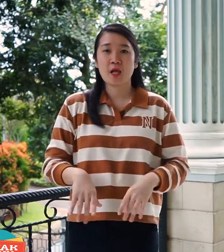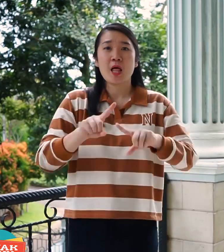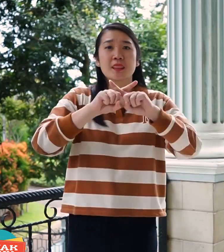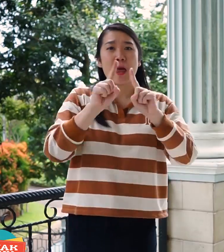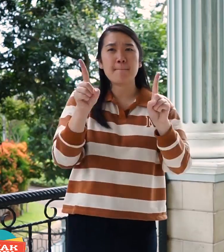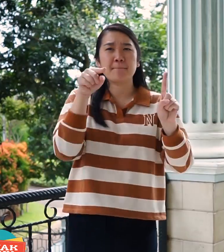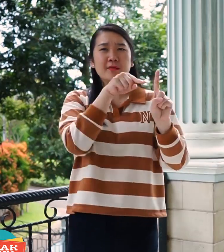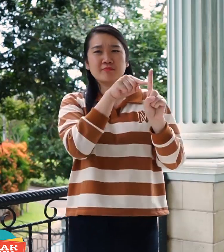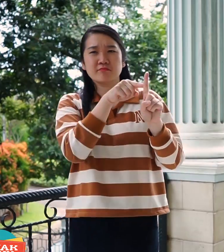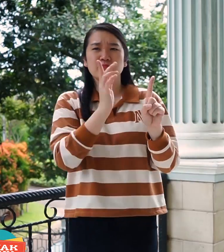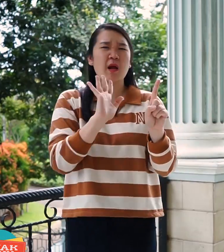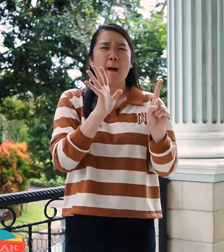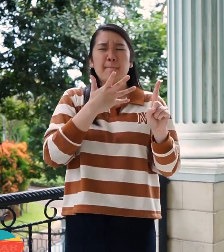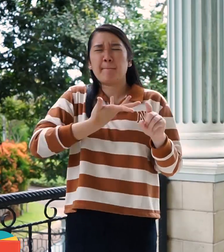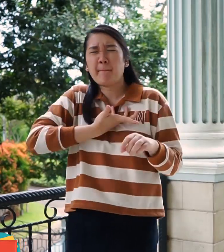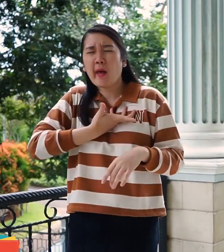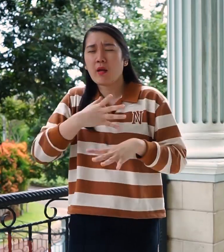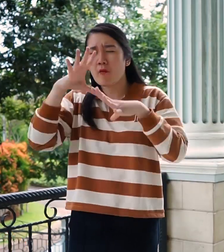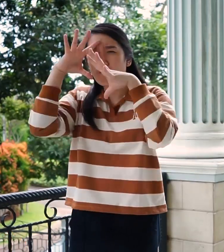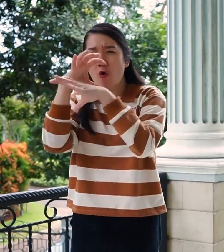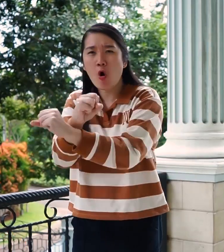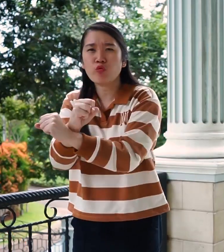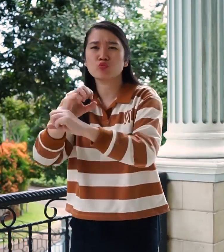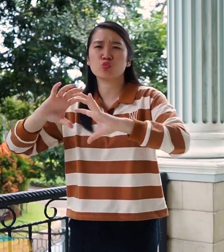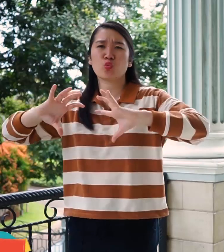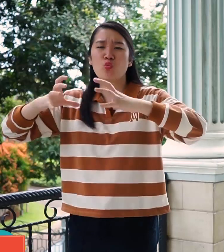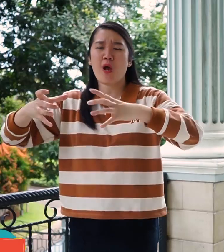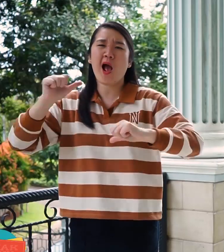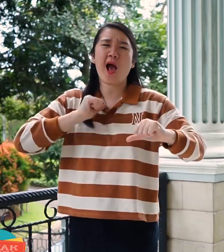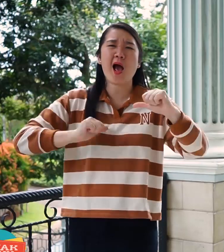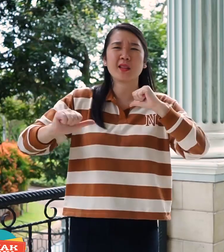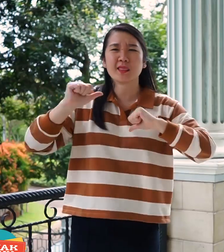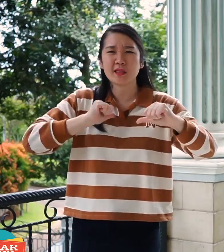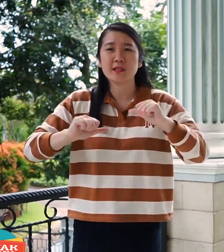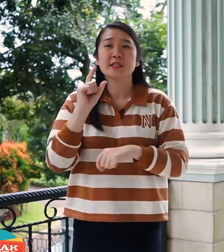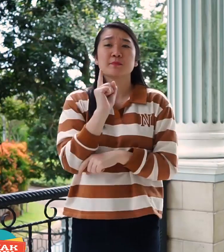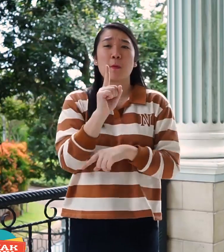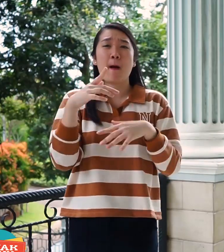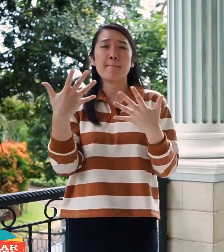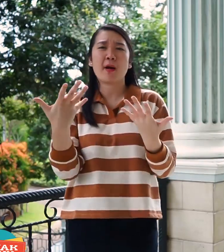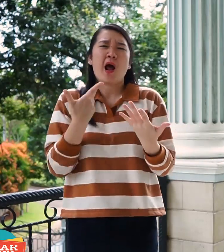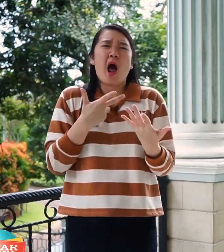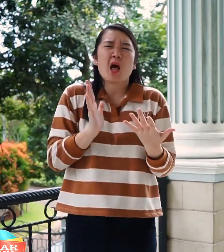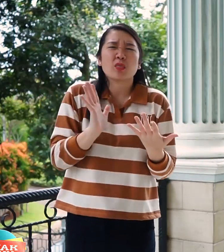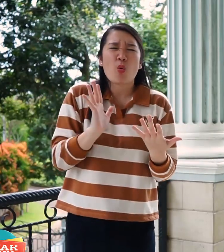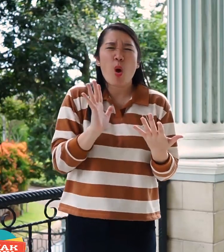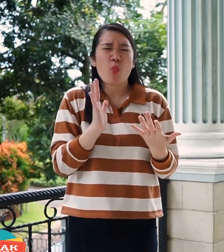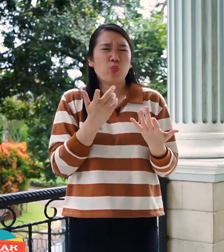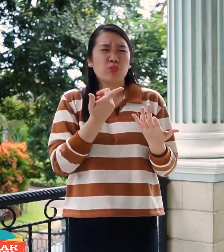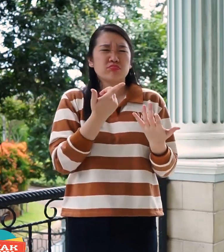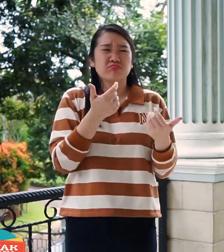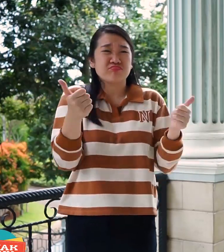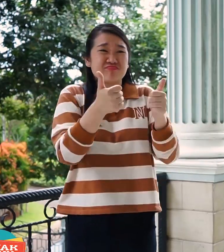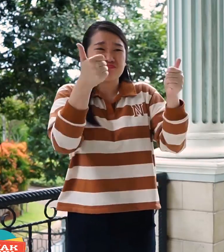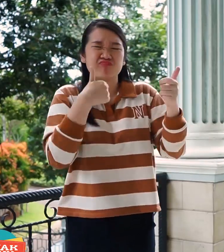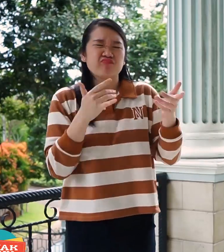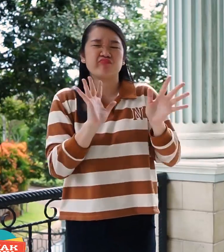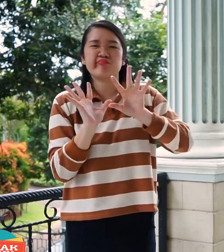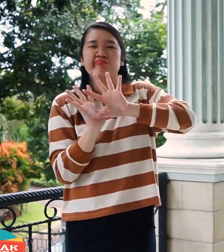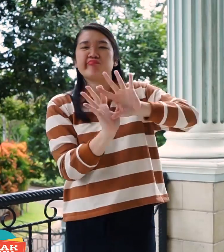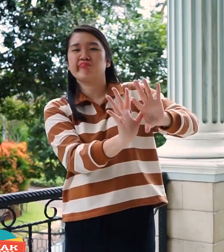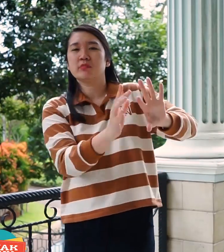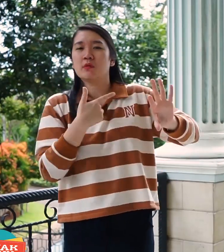Tapi James gak pengen fokus di dunia akting sebab gak terlalu menikmati ketenaran,